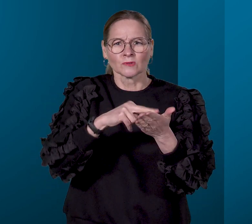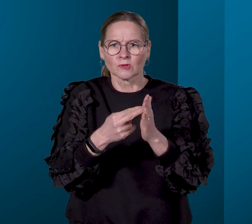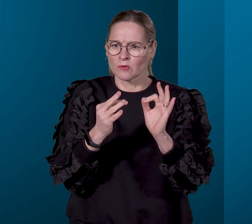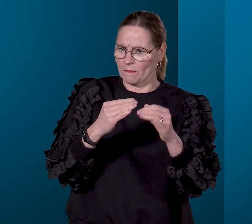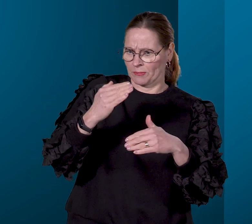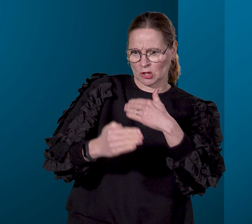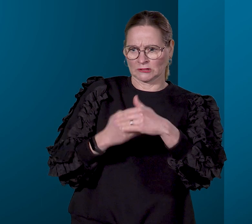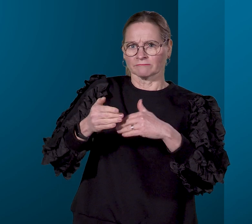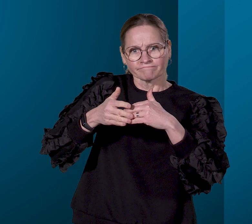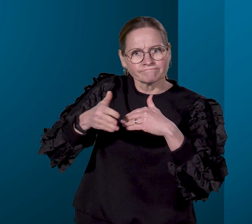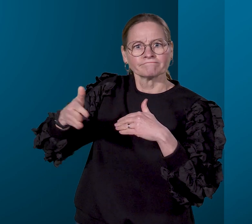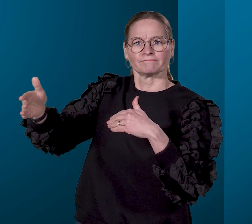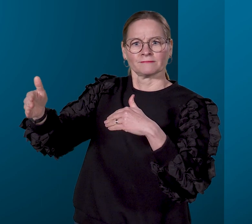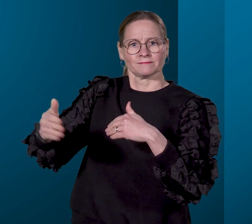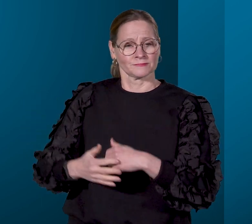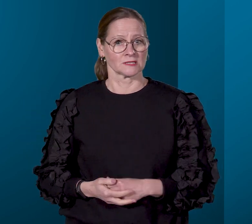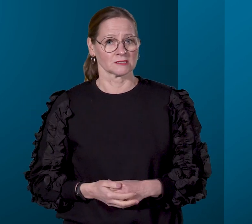ja suunnitelmia prosessin etenemisestä.